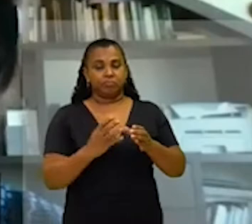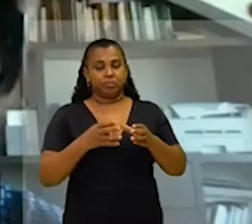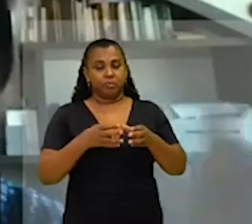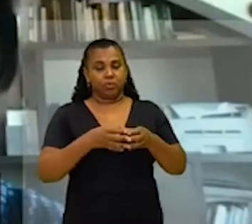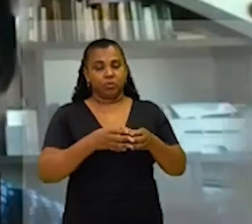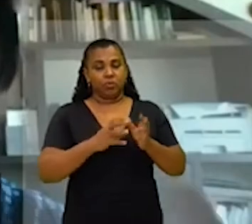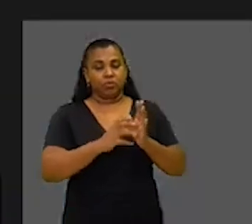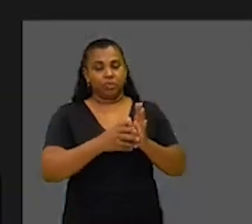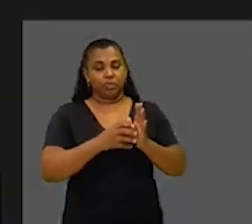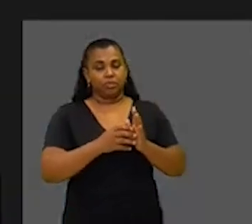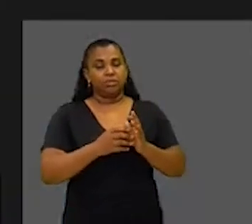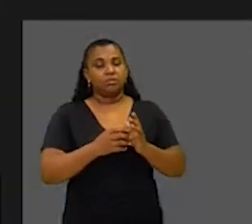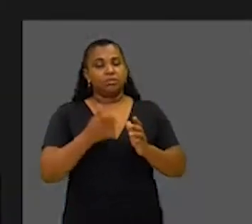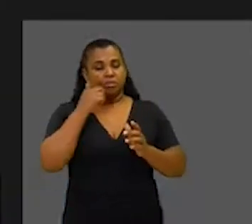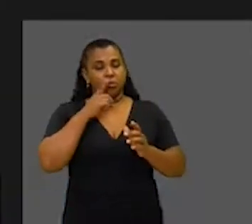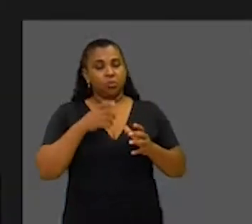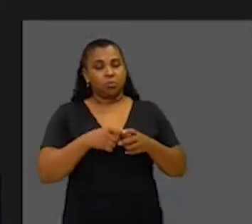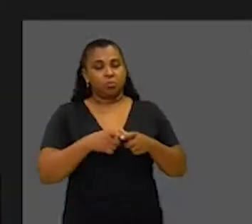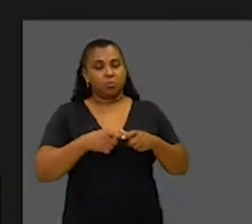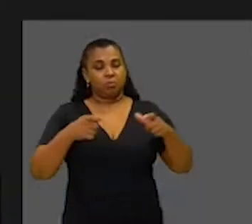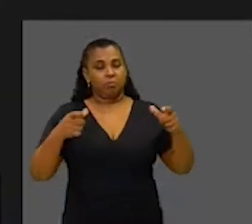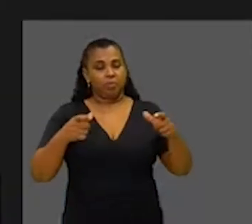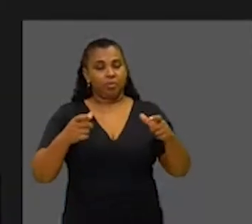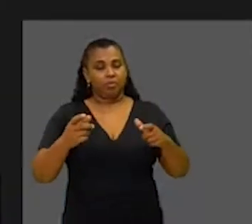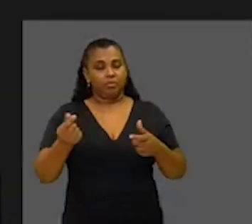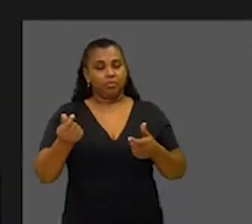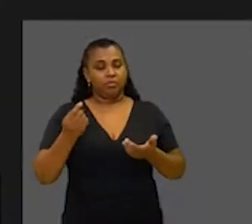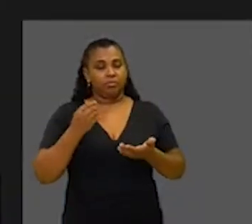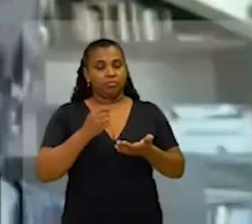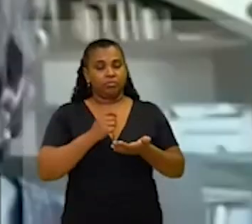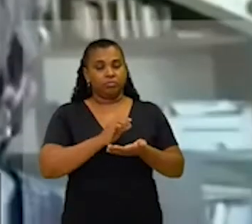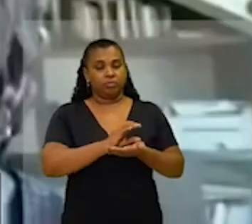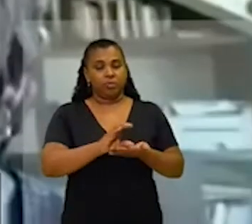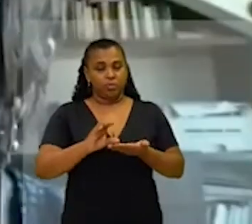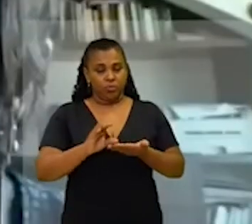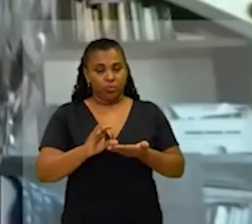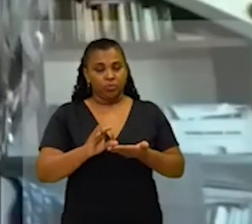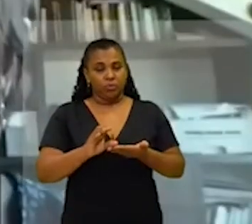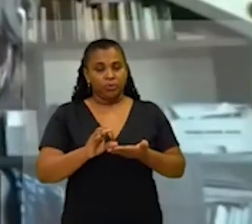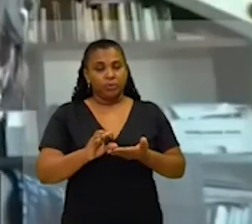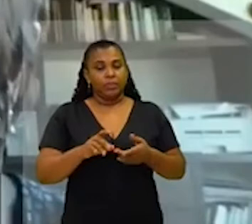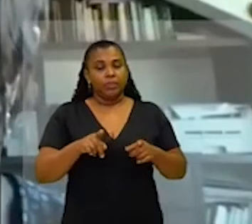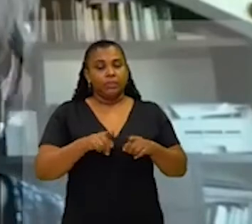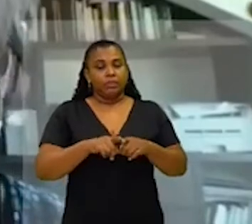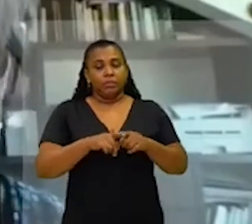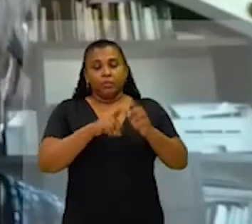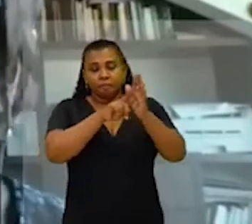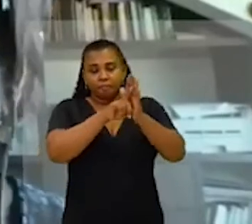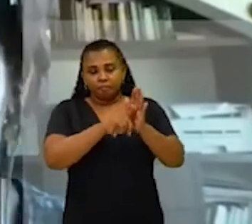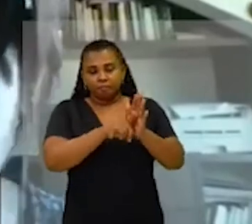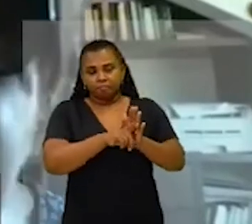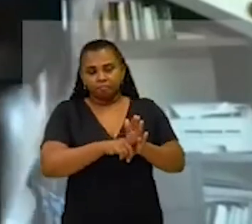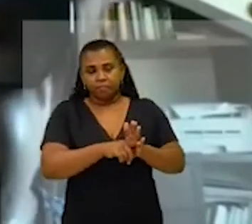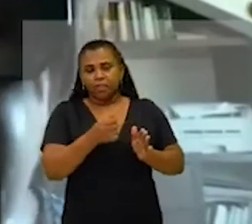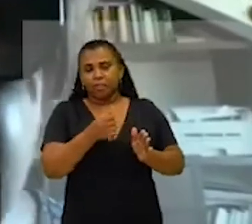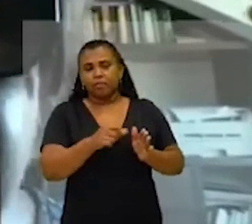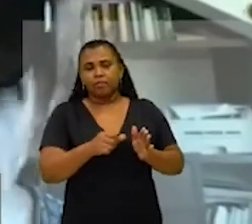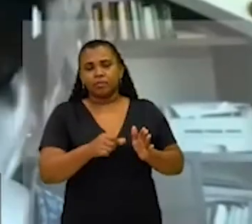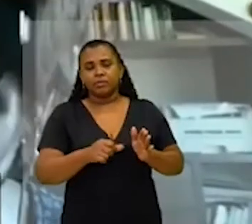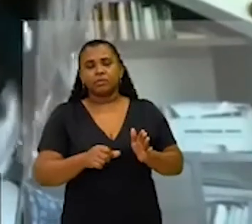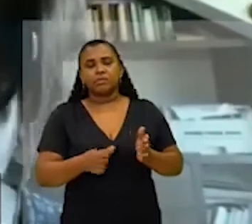o curso realização representa o olhar o critério de representação dos diretórios municipais nas